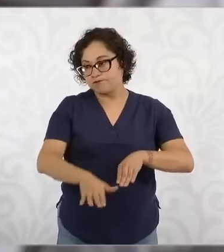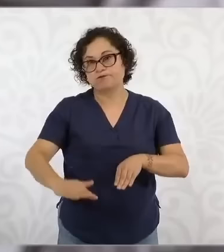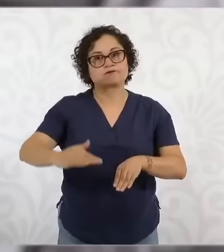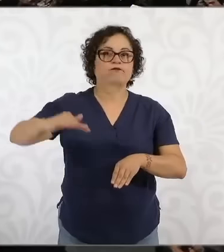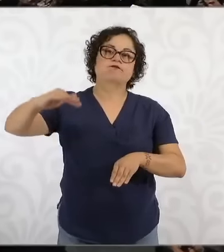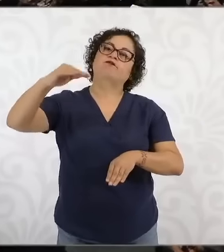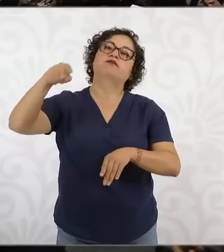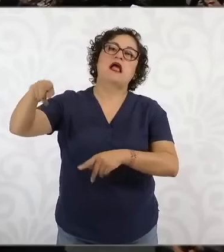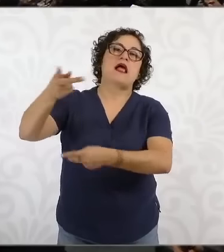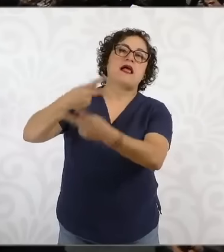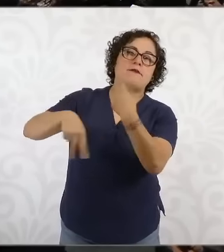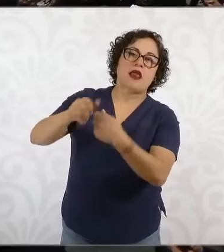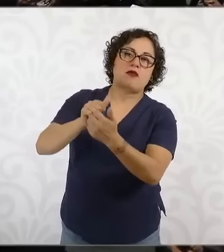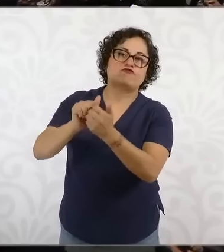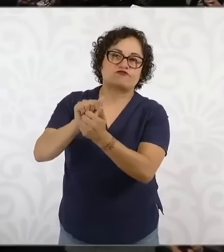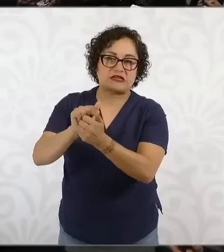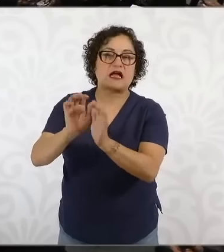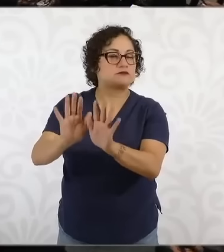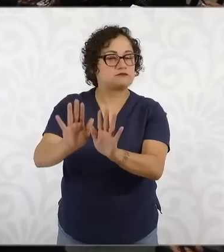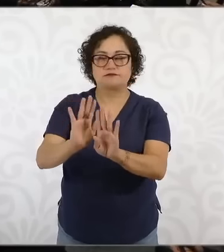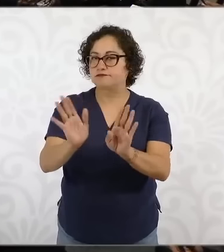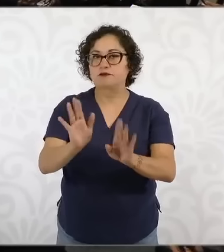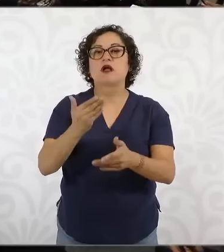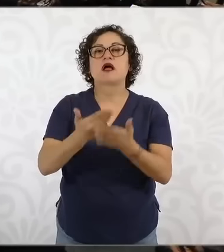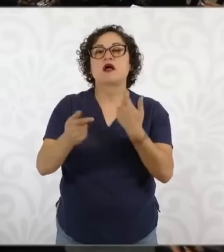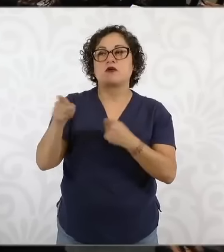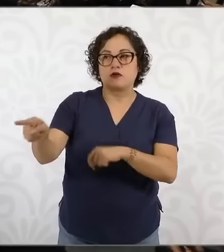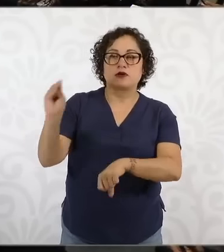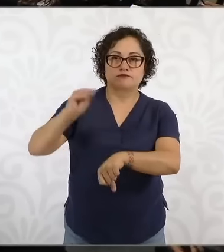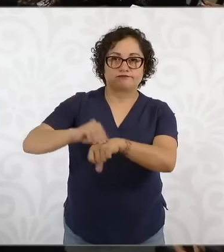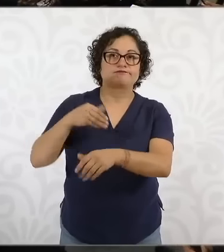Esta central es la que está en en ahorita en construcción. Estamos planeando terminar a